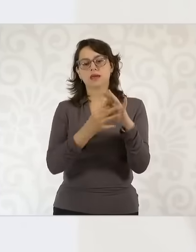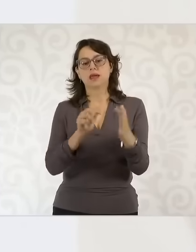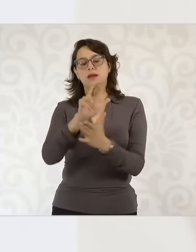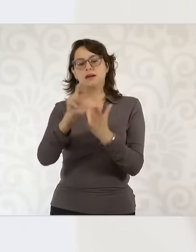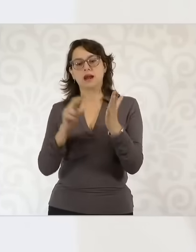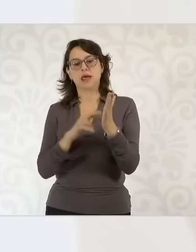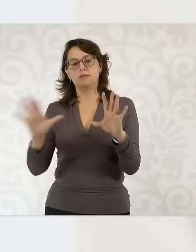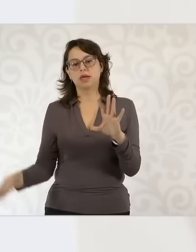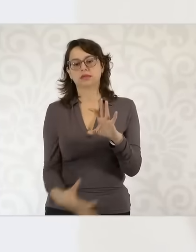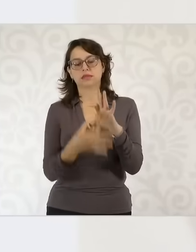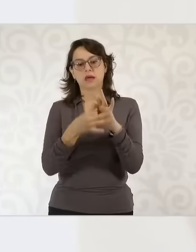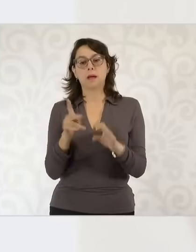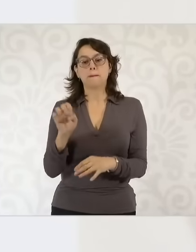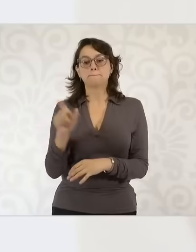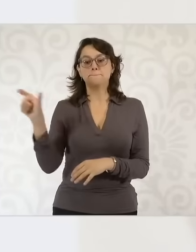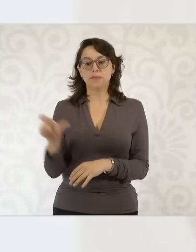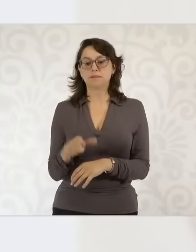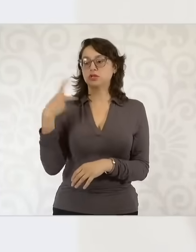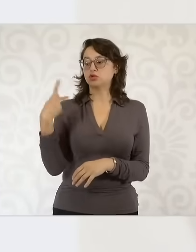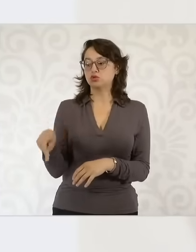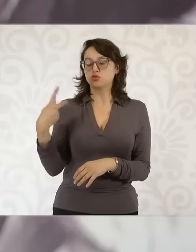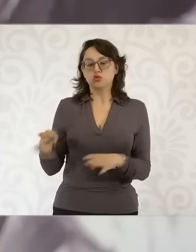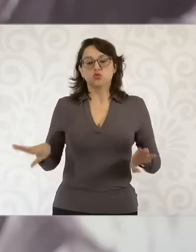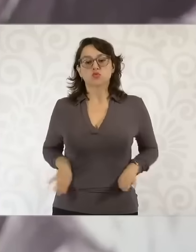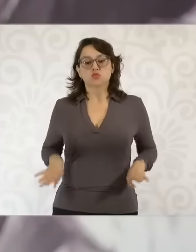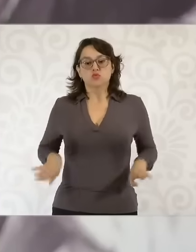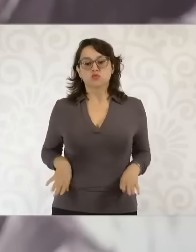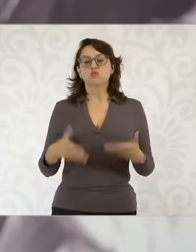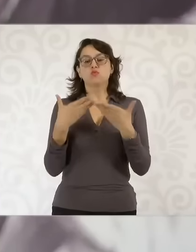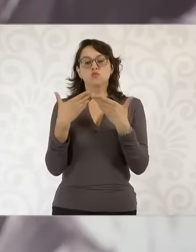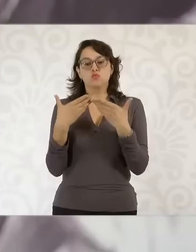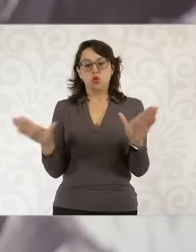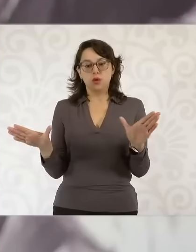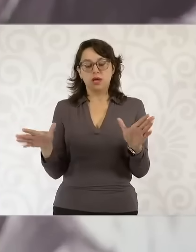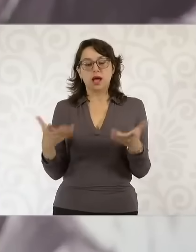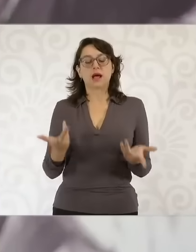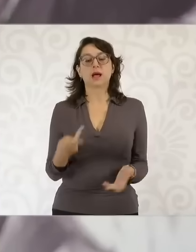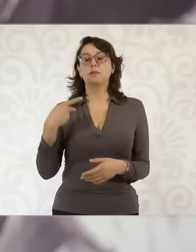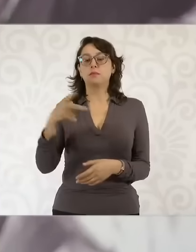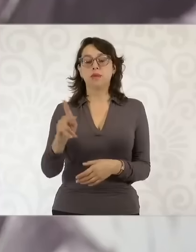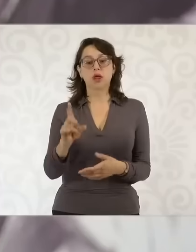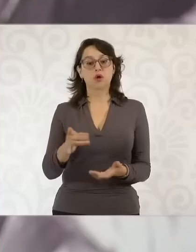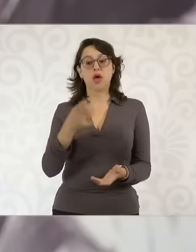Pemex su carácter de empresa pública. Pero no solo eso, la reforma es fundacional.